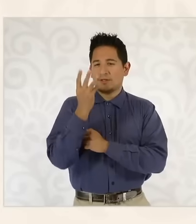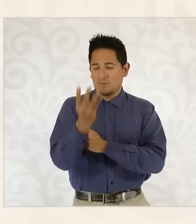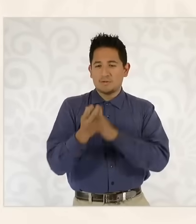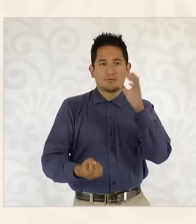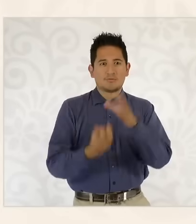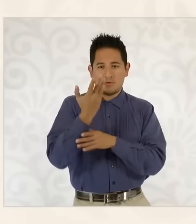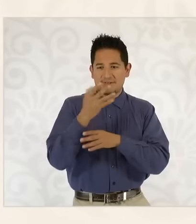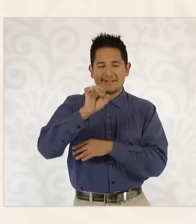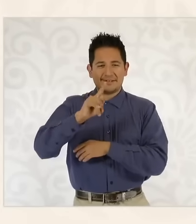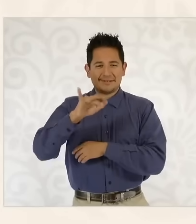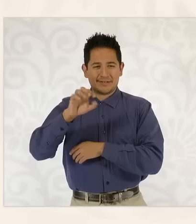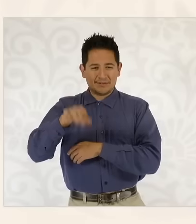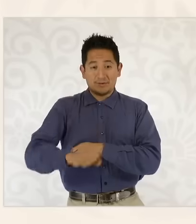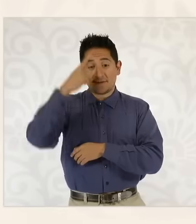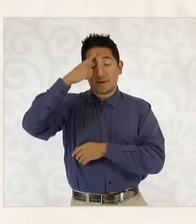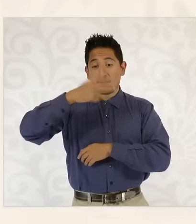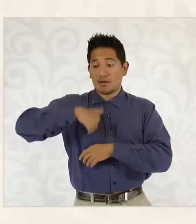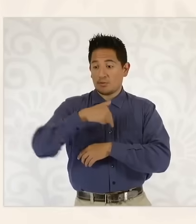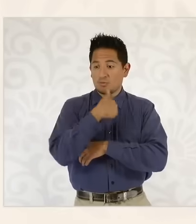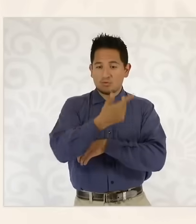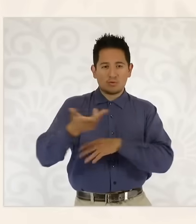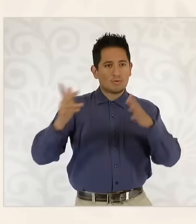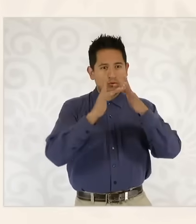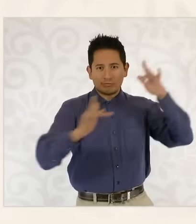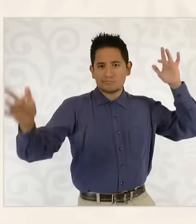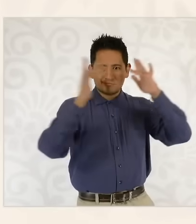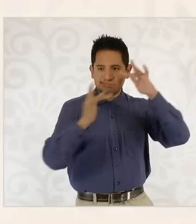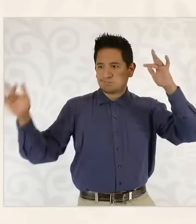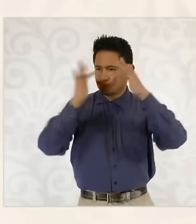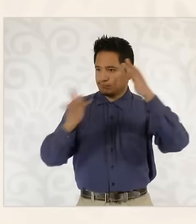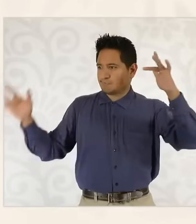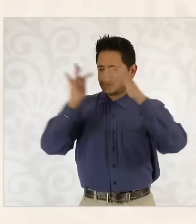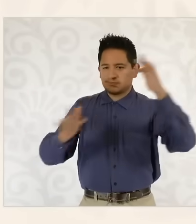una ampliación de la red para poder tener mayor acceso a la energía eléctrica. Vamos a atender